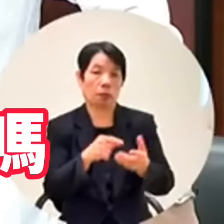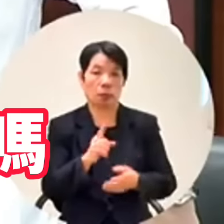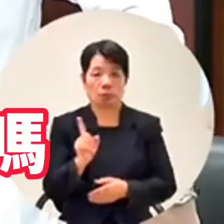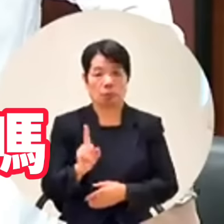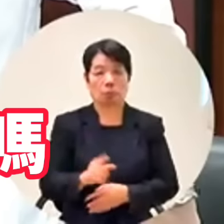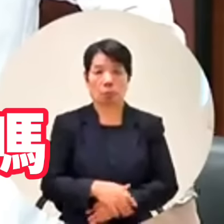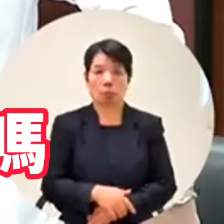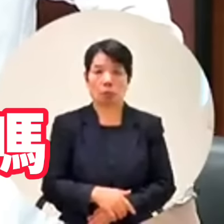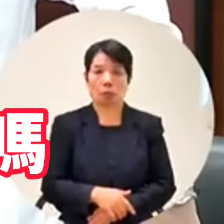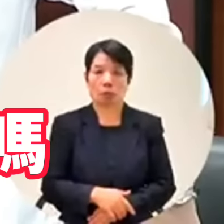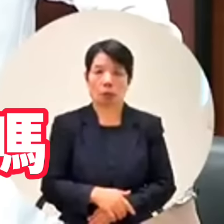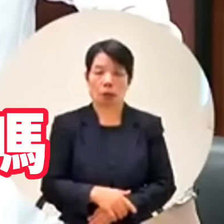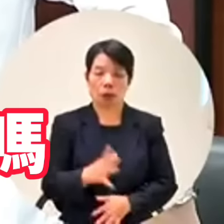你比局長還忙嗎